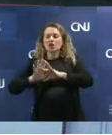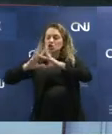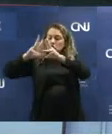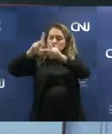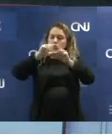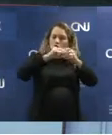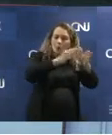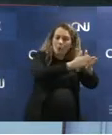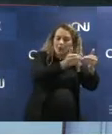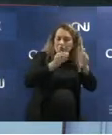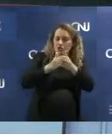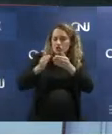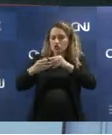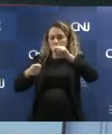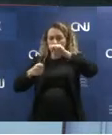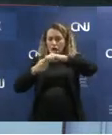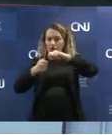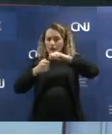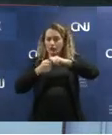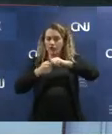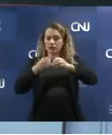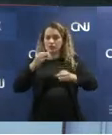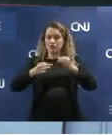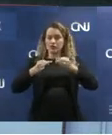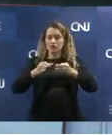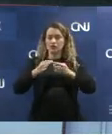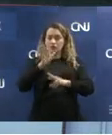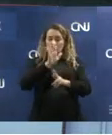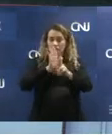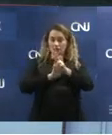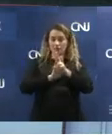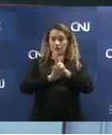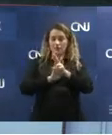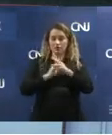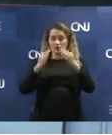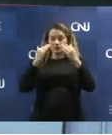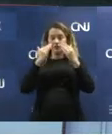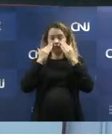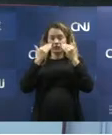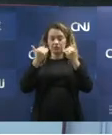pelo juiz representado foram atendidas mas mesmo assim,